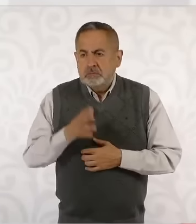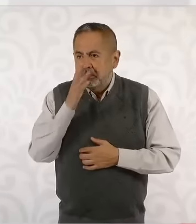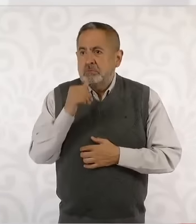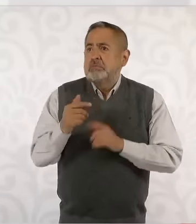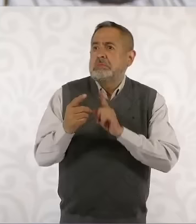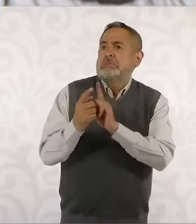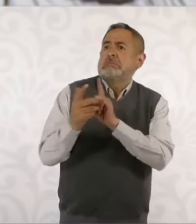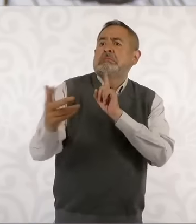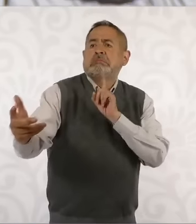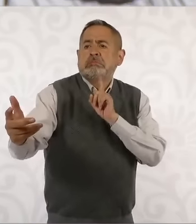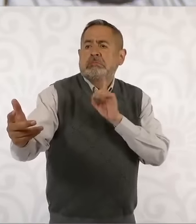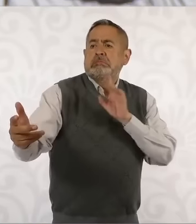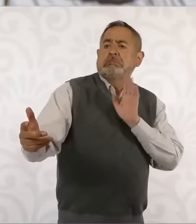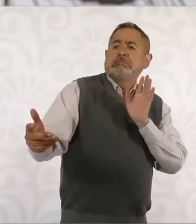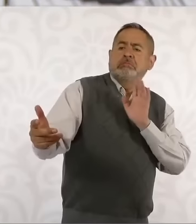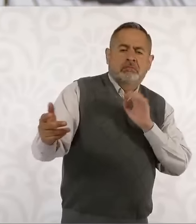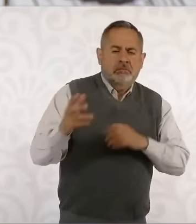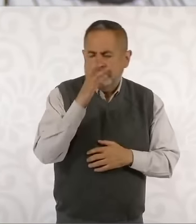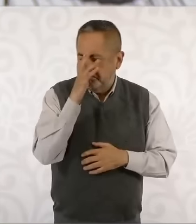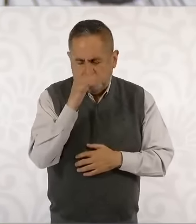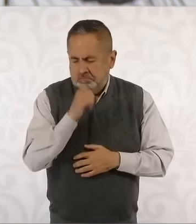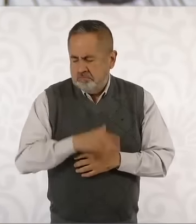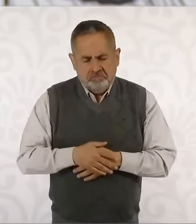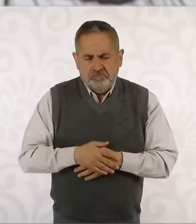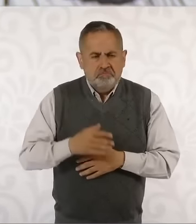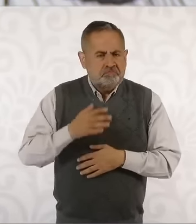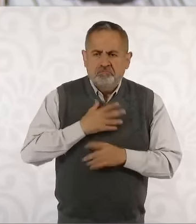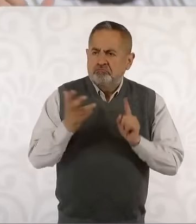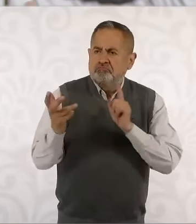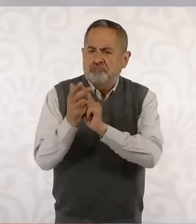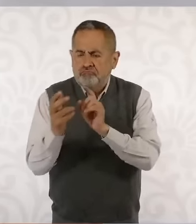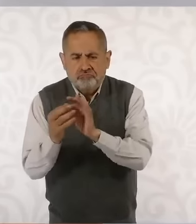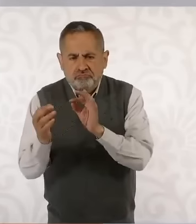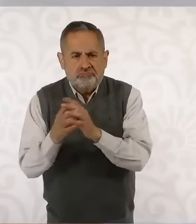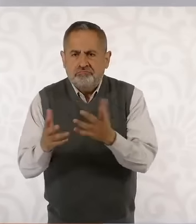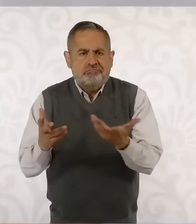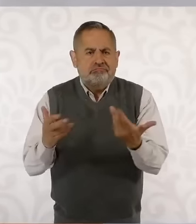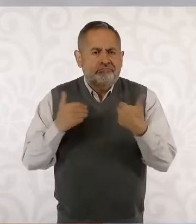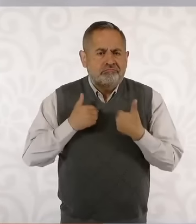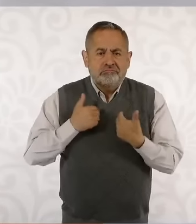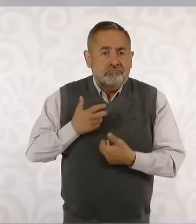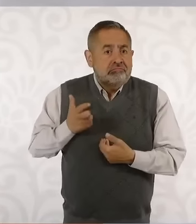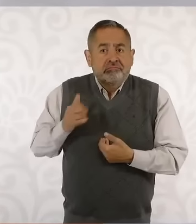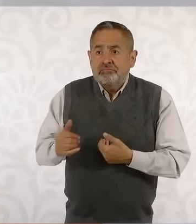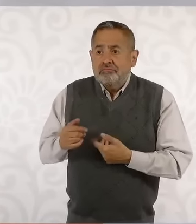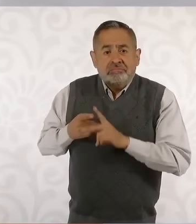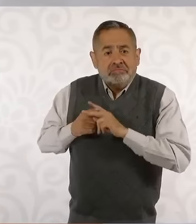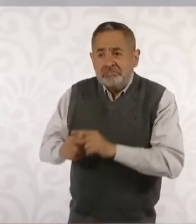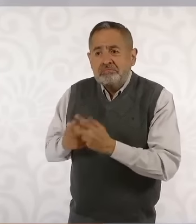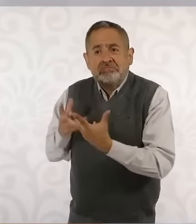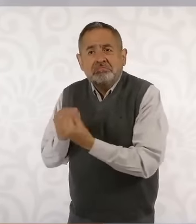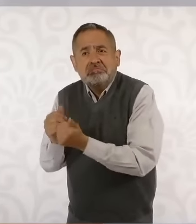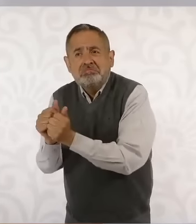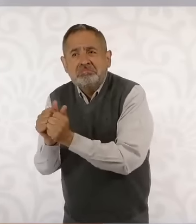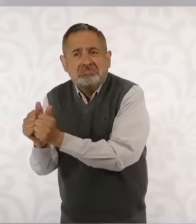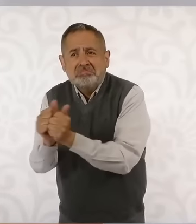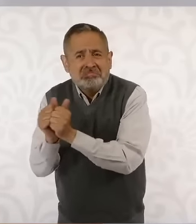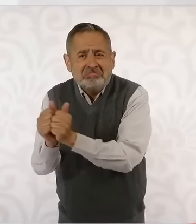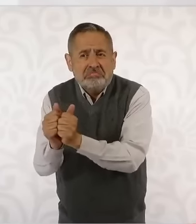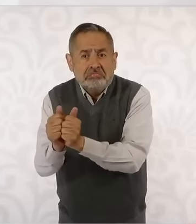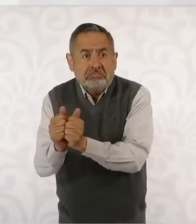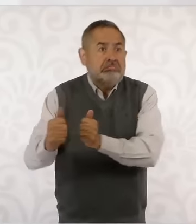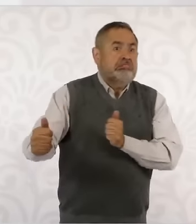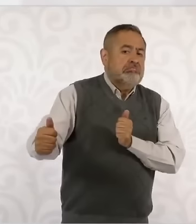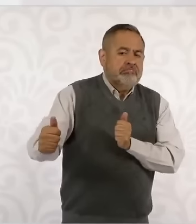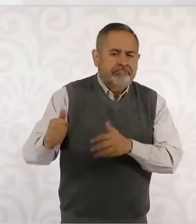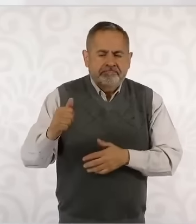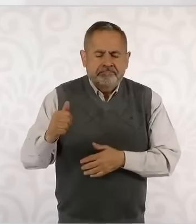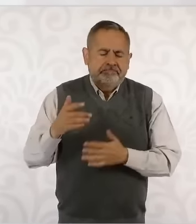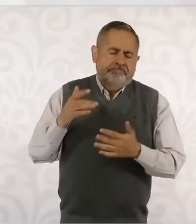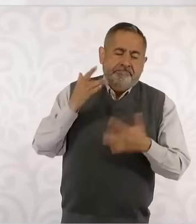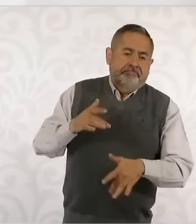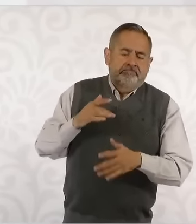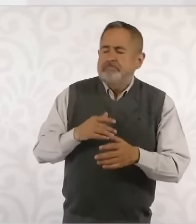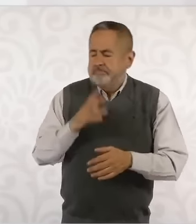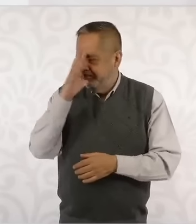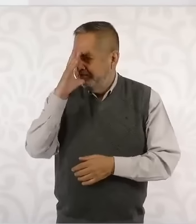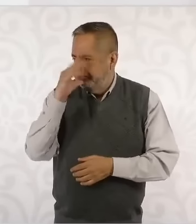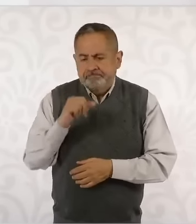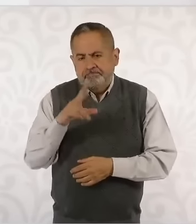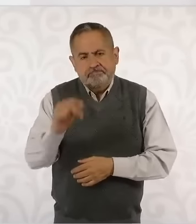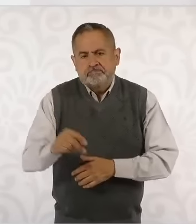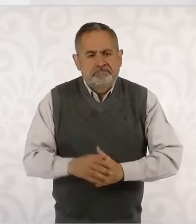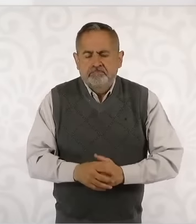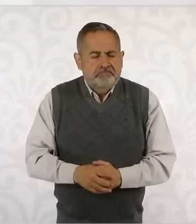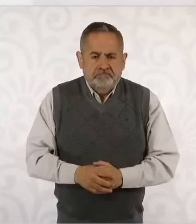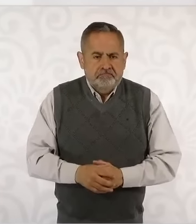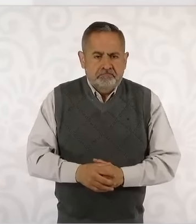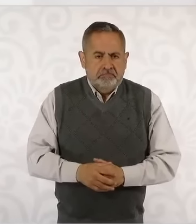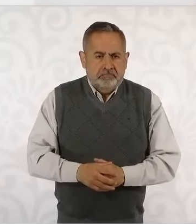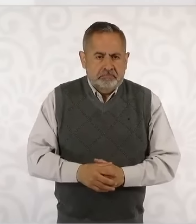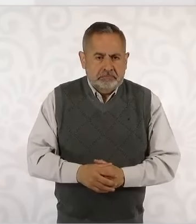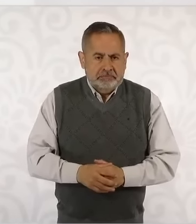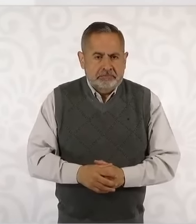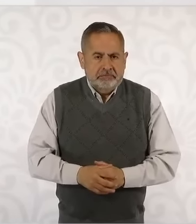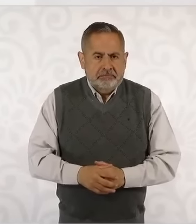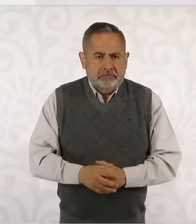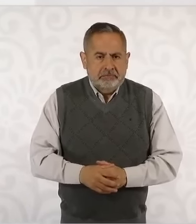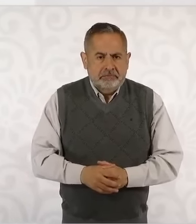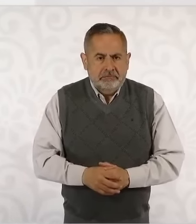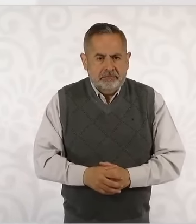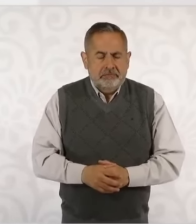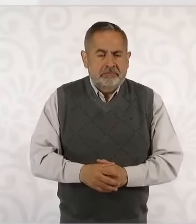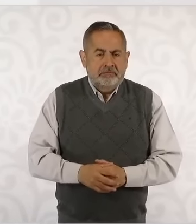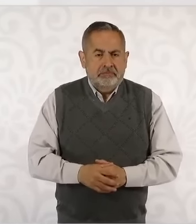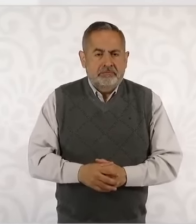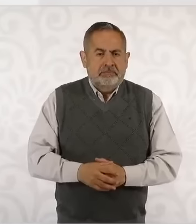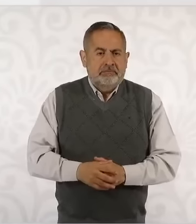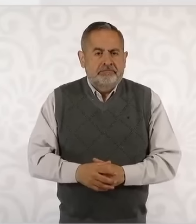gente. Eso sería negar de dónde venimos y cómo somos. Eso eh y hasta ahora eh